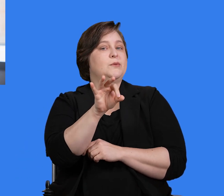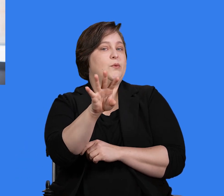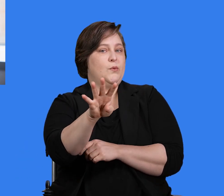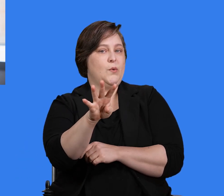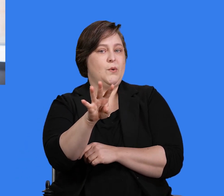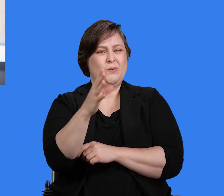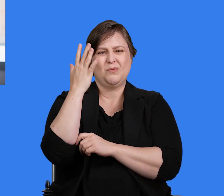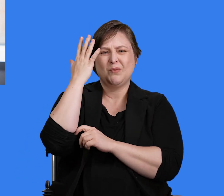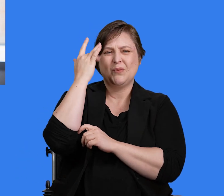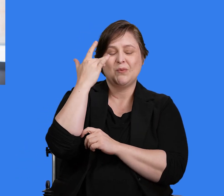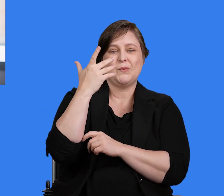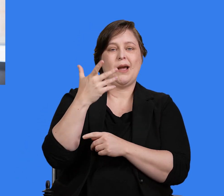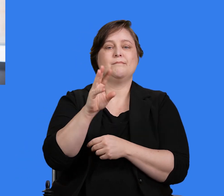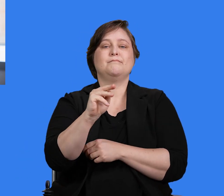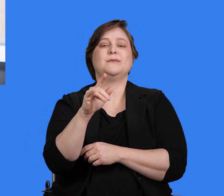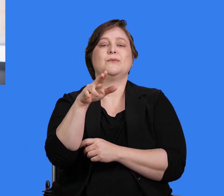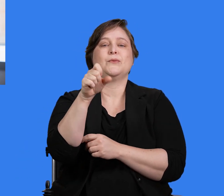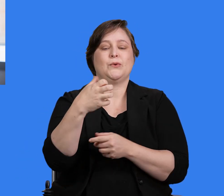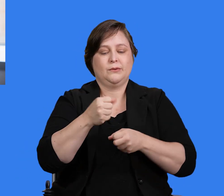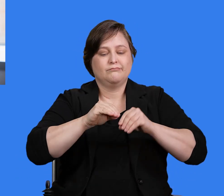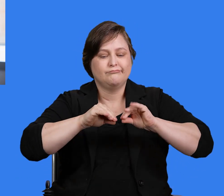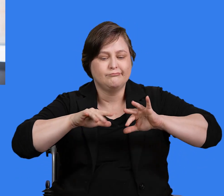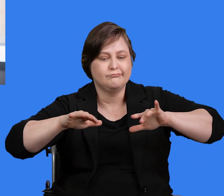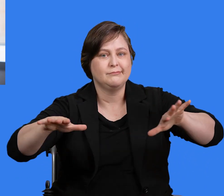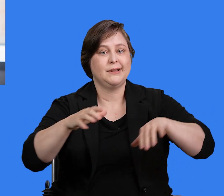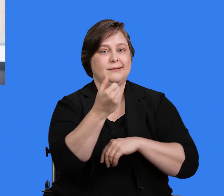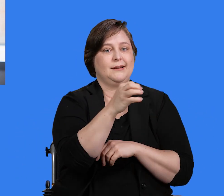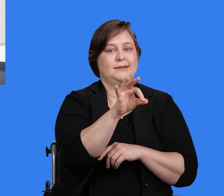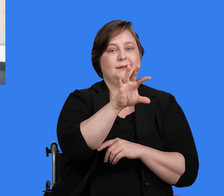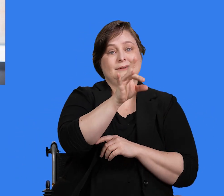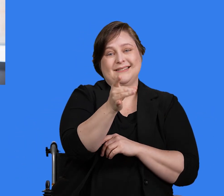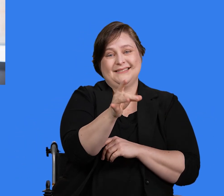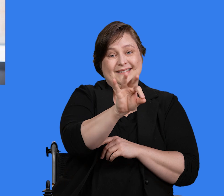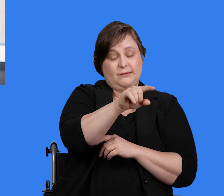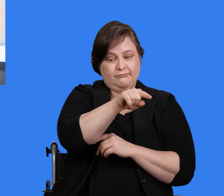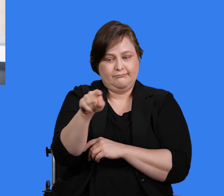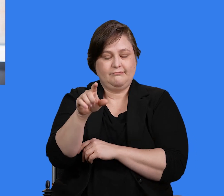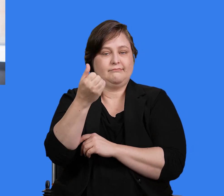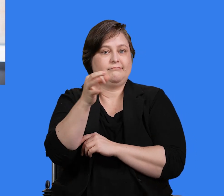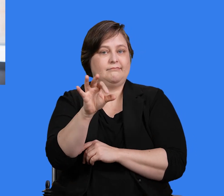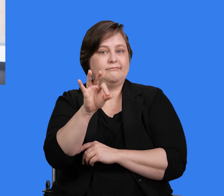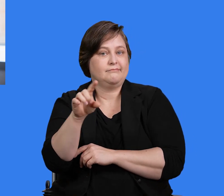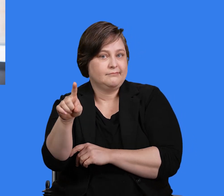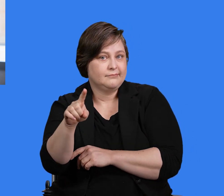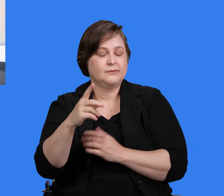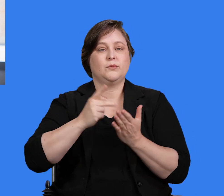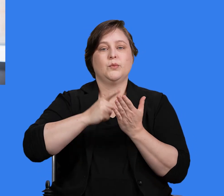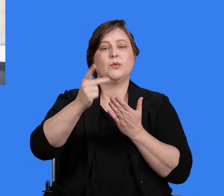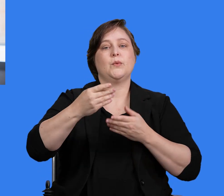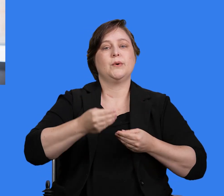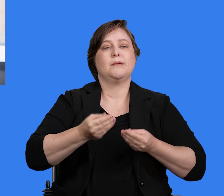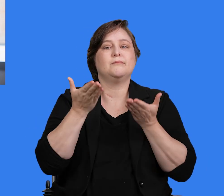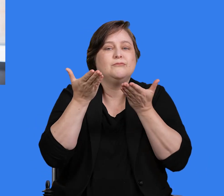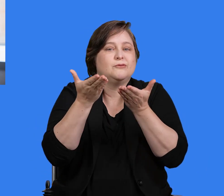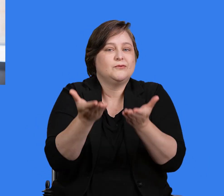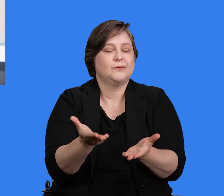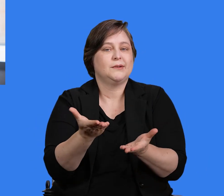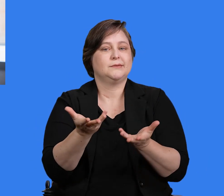en respuesta a los brotes de sarampión entre 1989 y 1991. El Programa proporciona las vacunas recomendadas